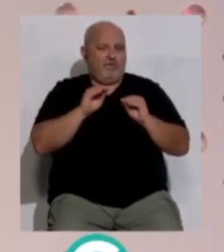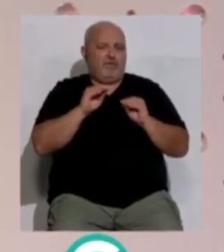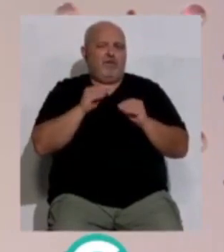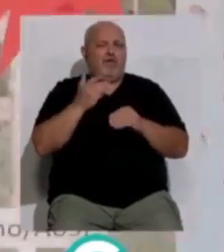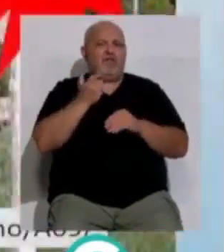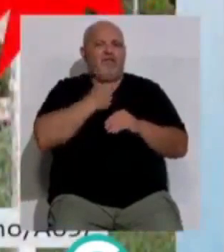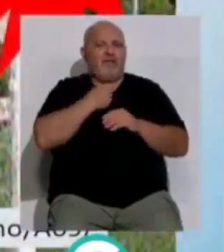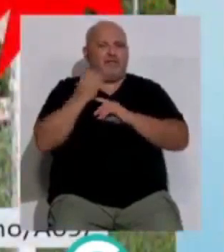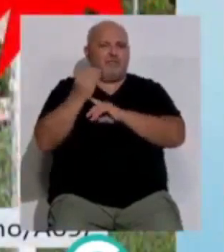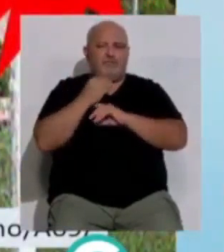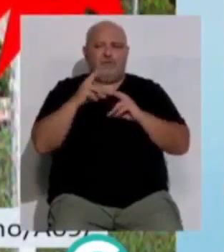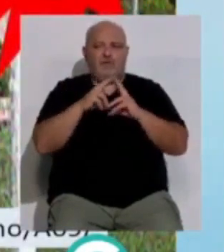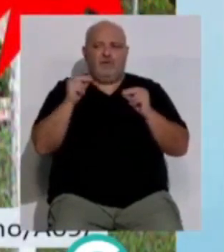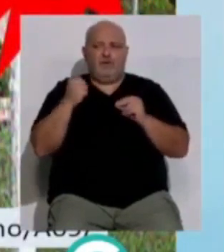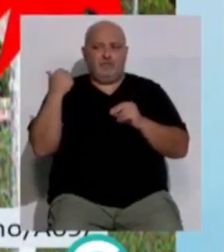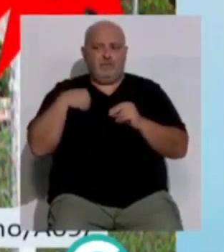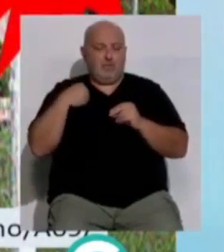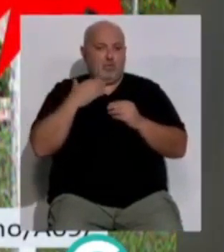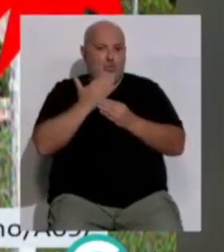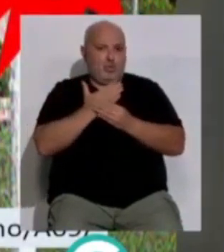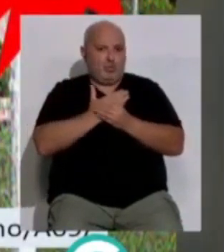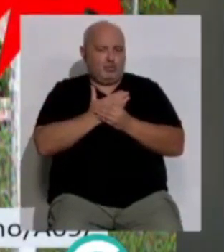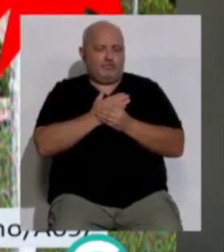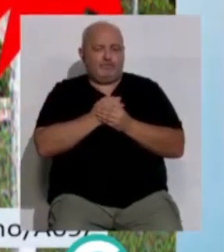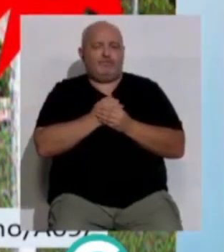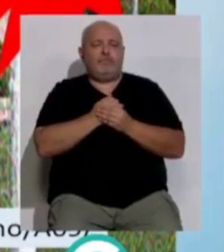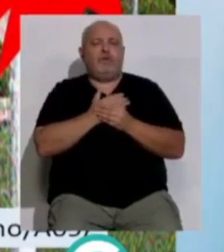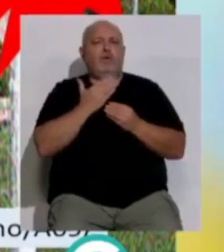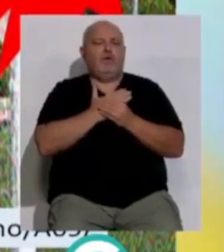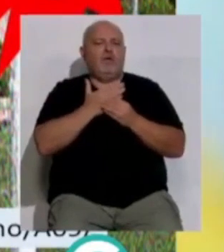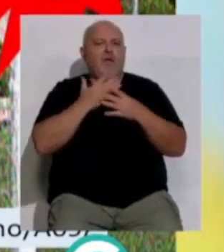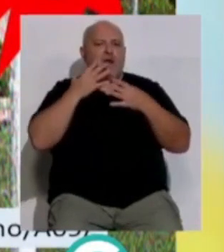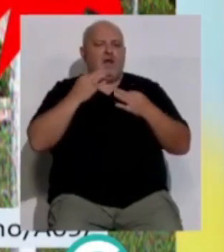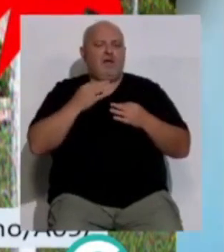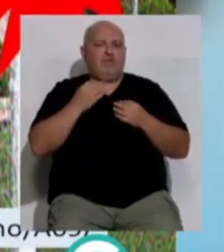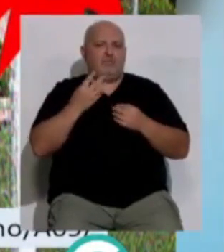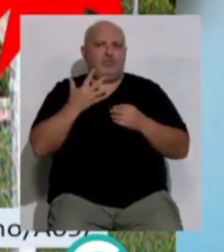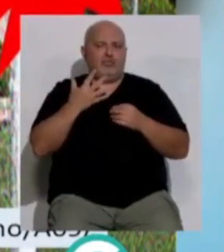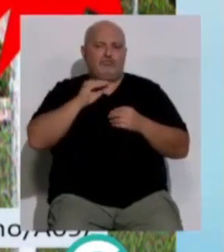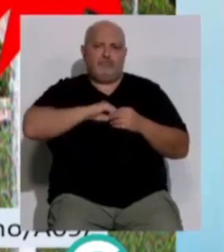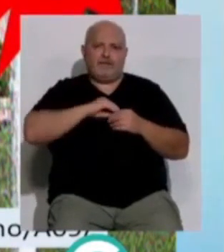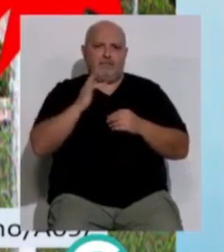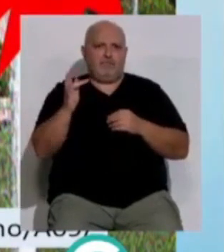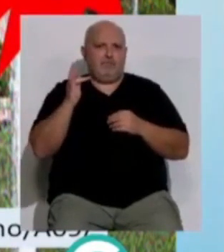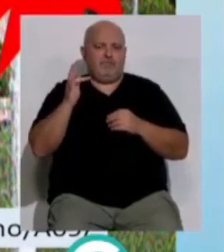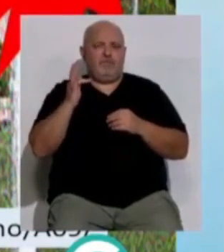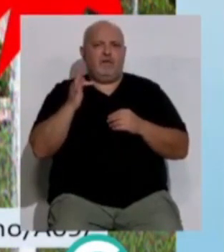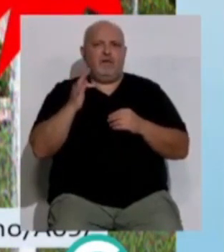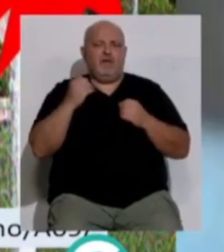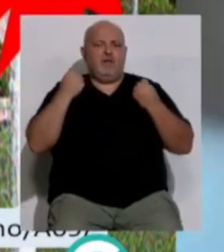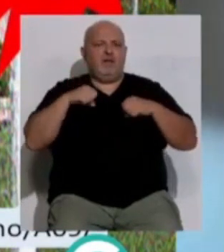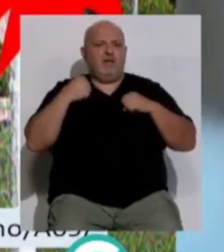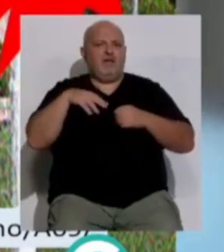becas yo va a ser un va a ser un curso realmente muy fructífero los entrenadores que trabajan sobre